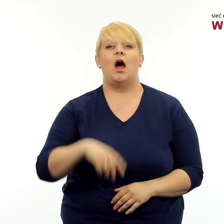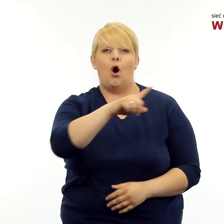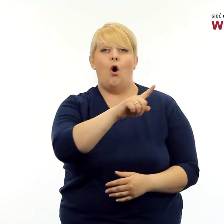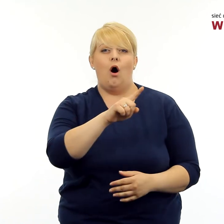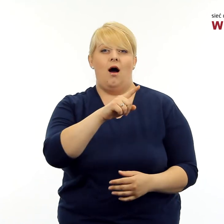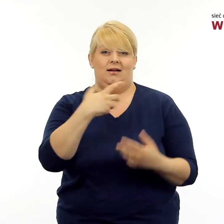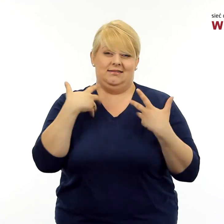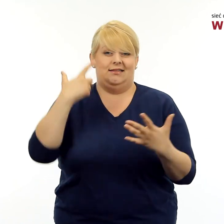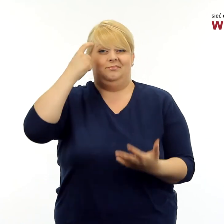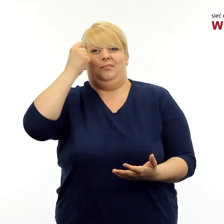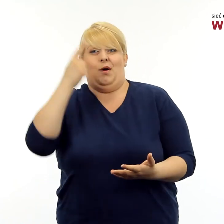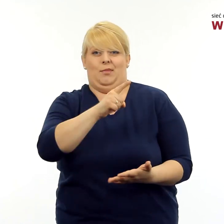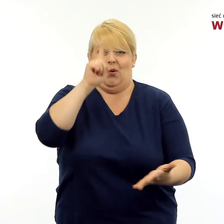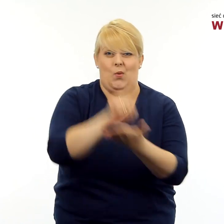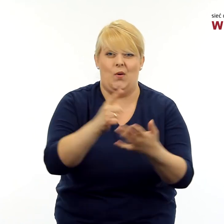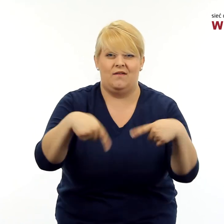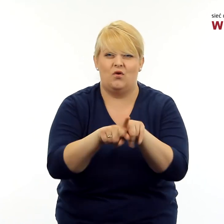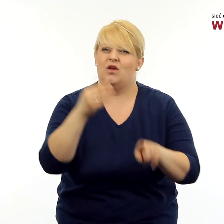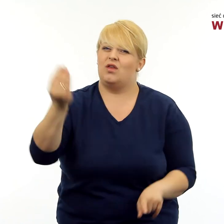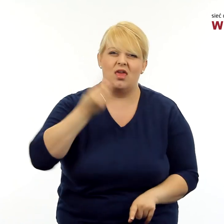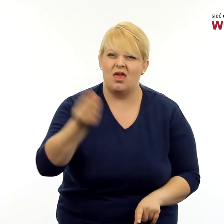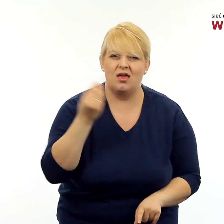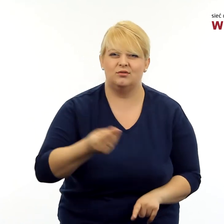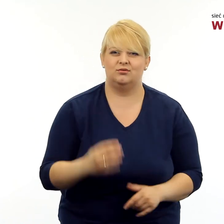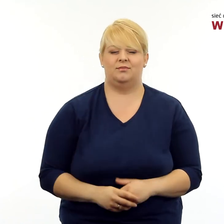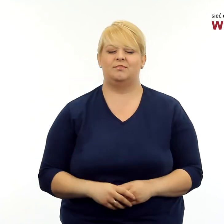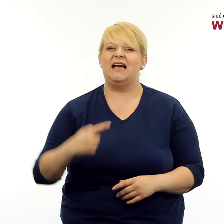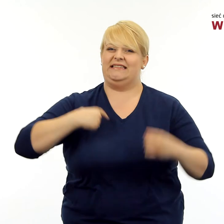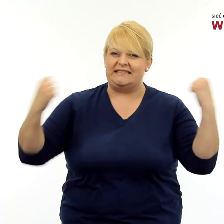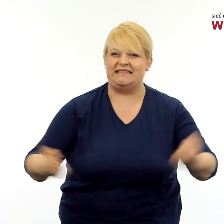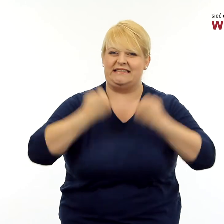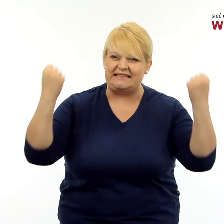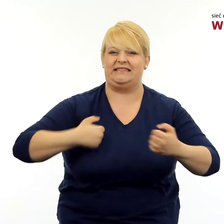Tego ideału jeszcze nie udało się osiągnąć, ale staramy się wzmacniać te osoby,